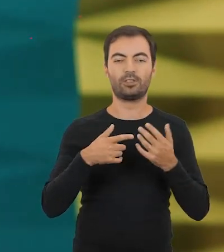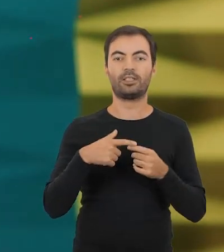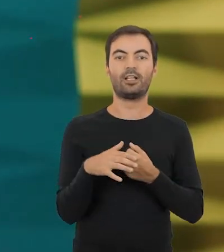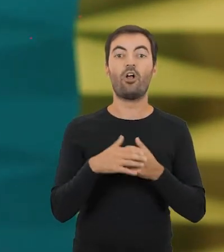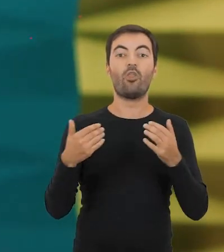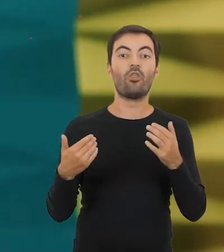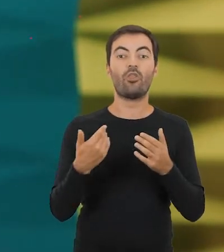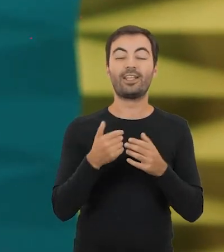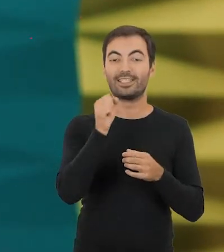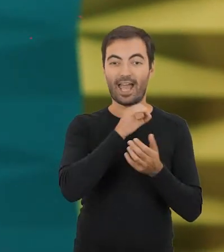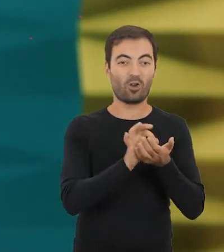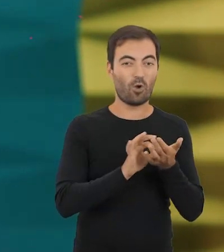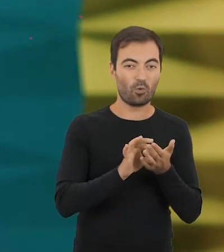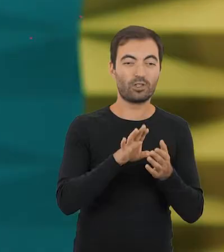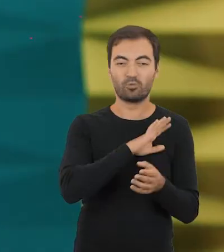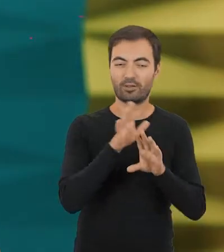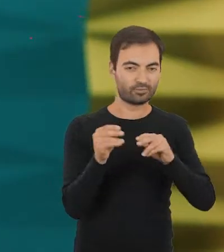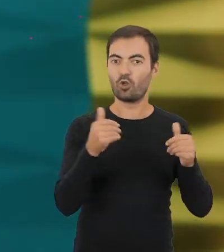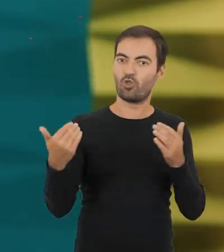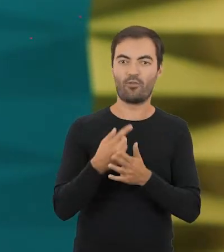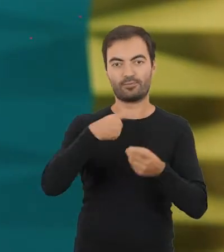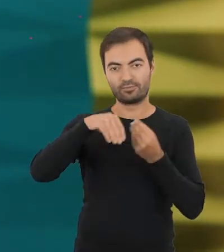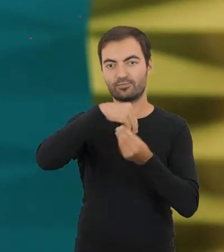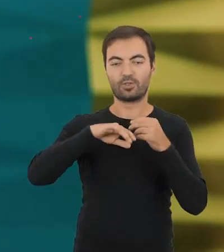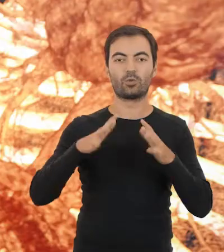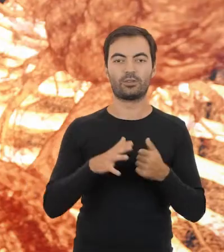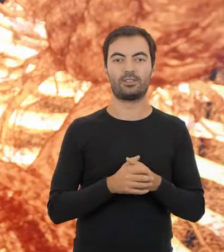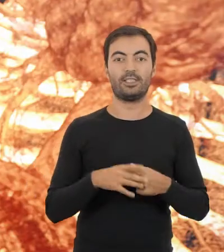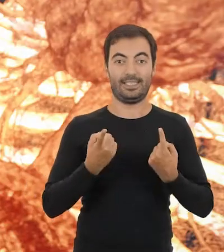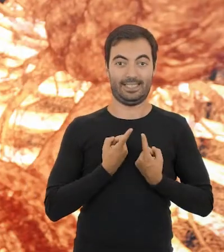te obumarłe, innymi słowy sami produkujemy sobie krew.